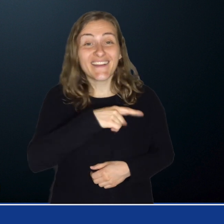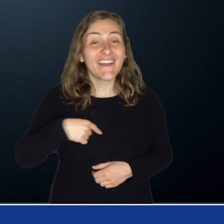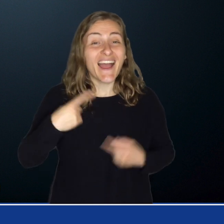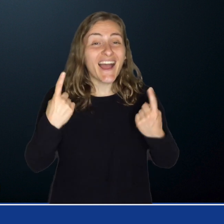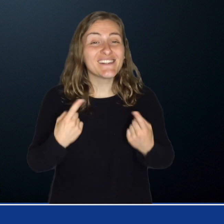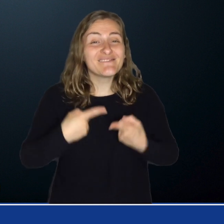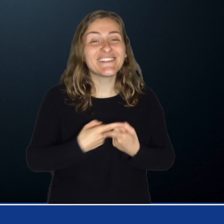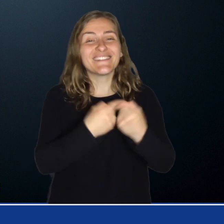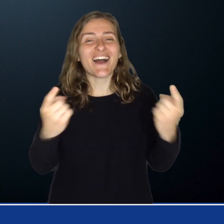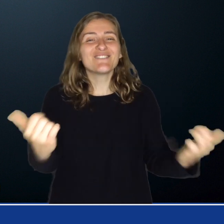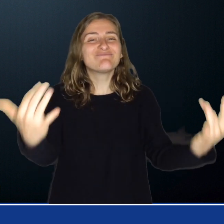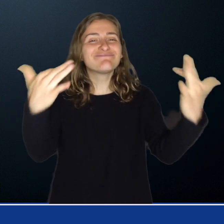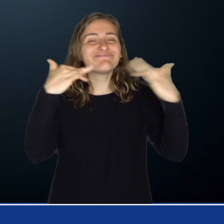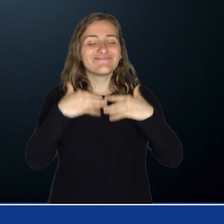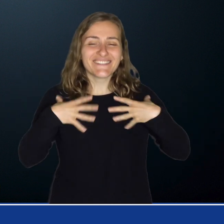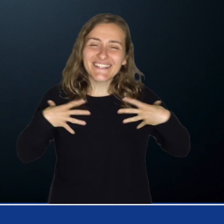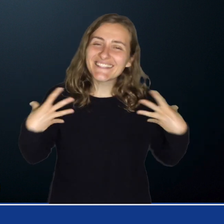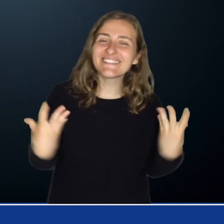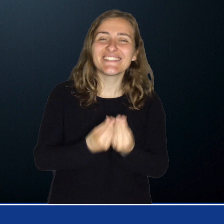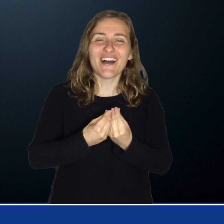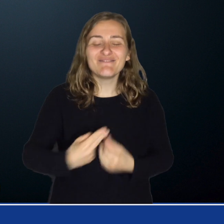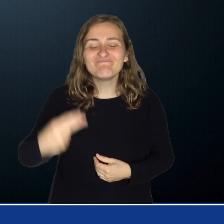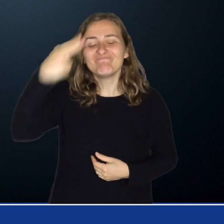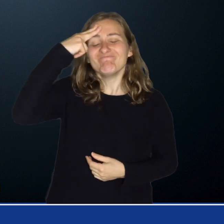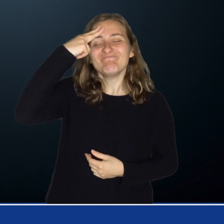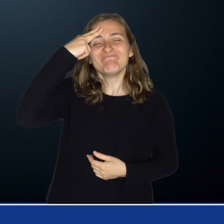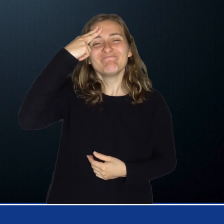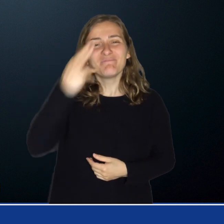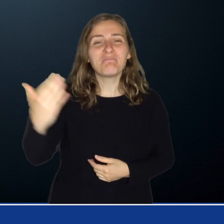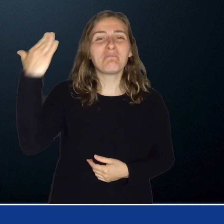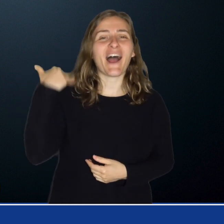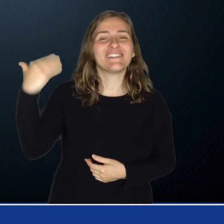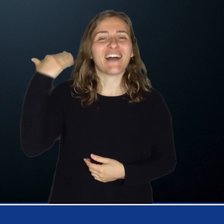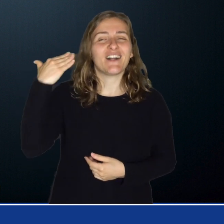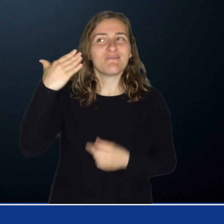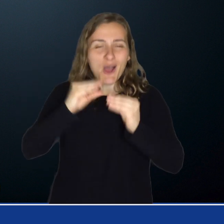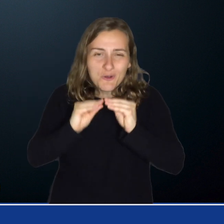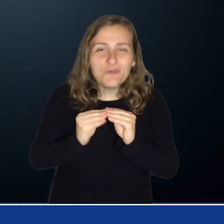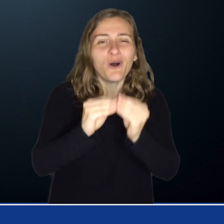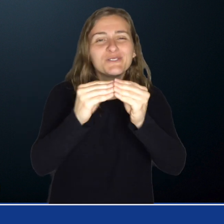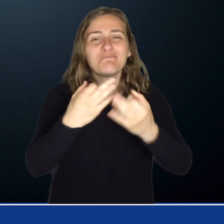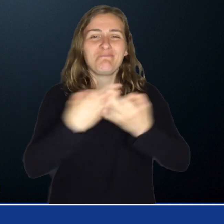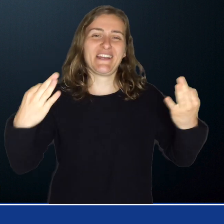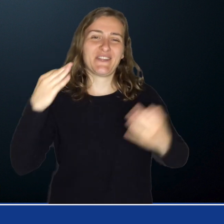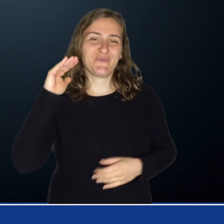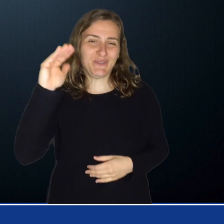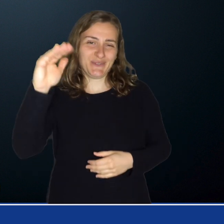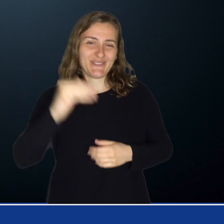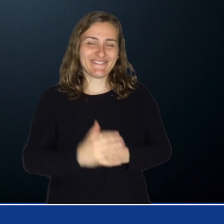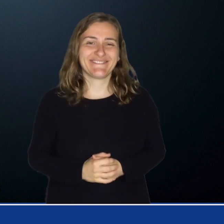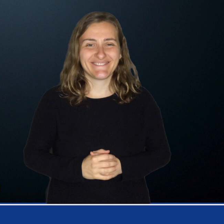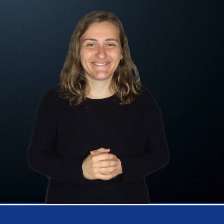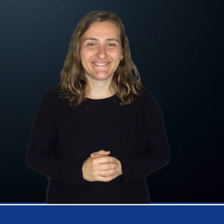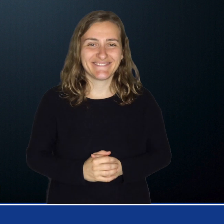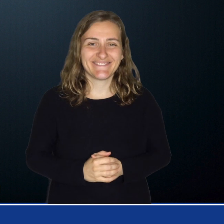Vi aspettiamo numerosi, perché “bisogna ricordare il passato per costruire bene il futuro!